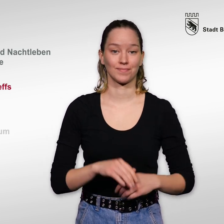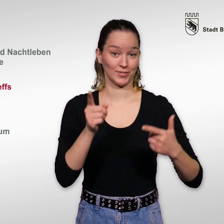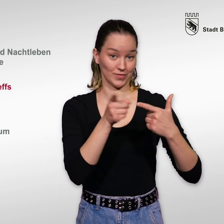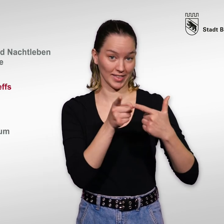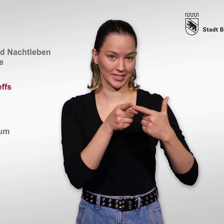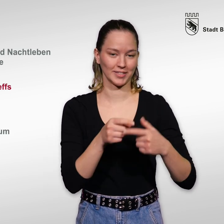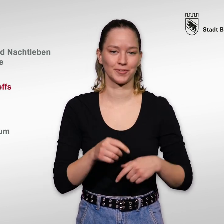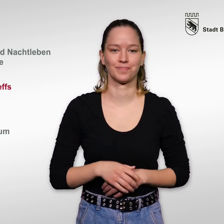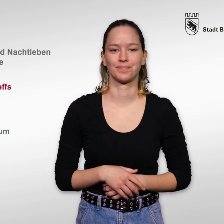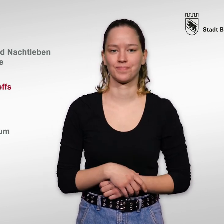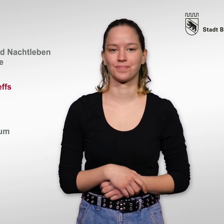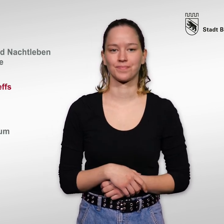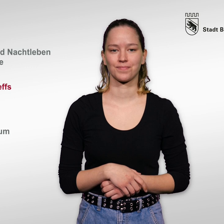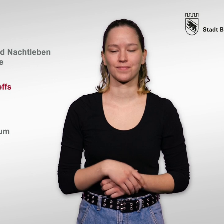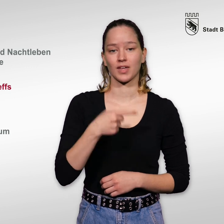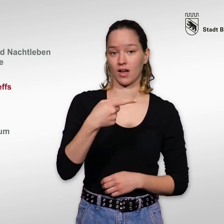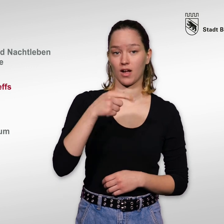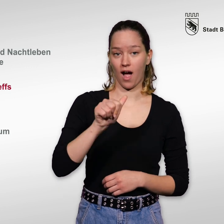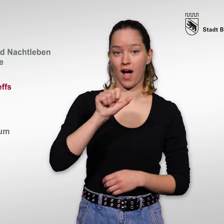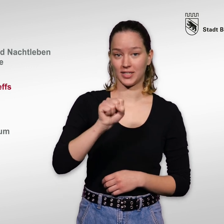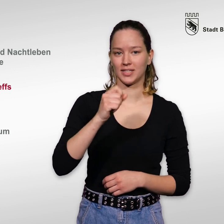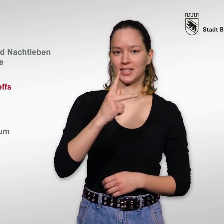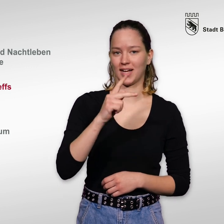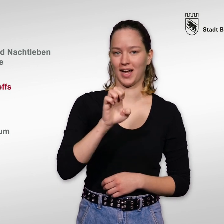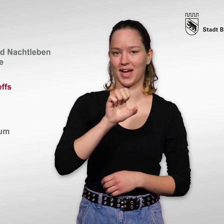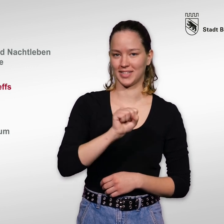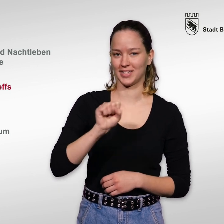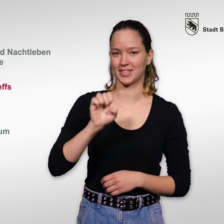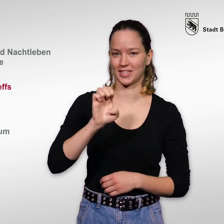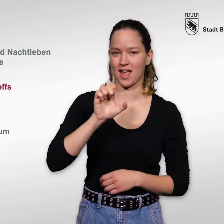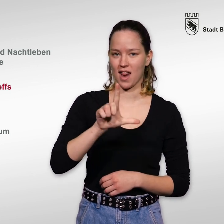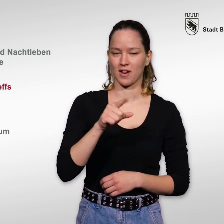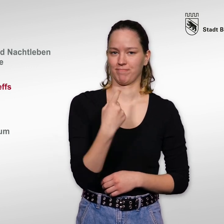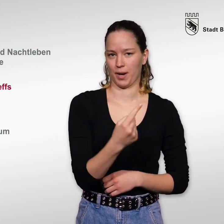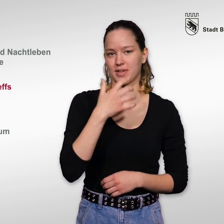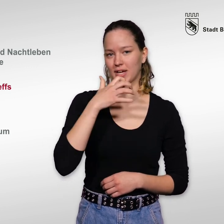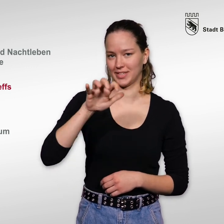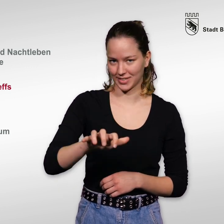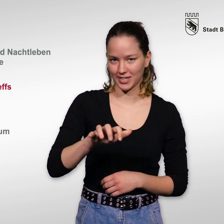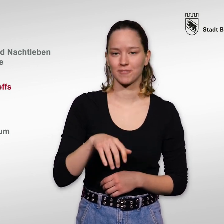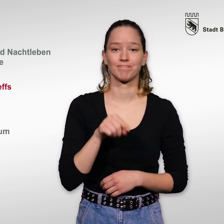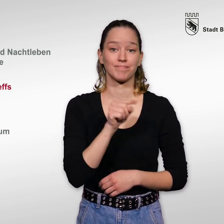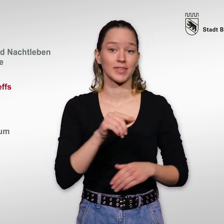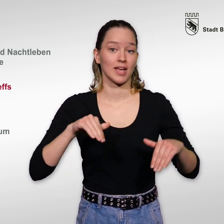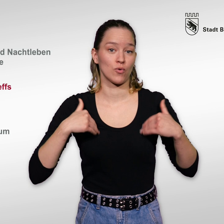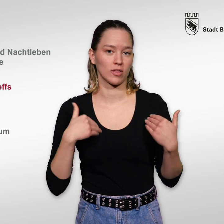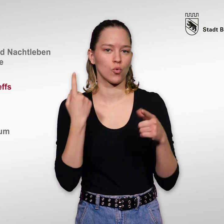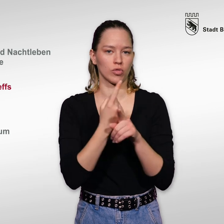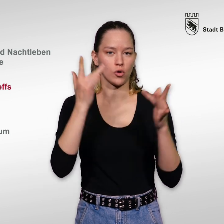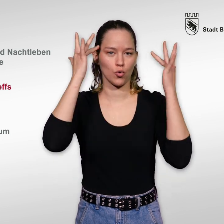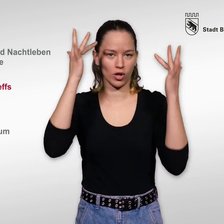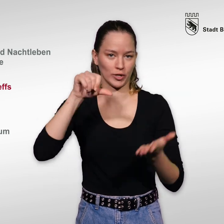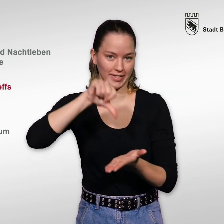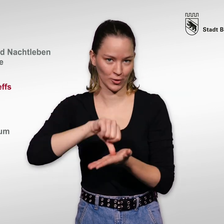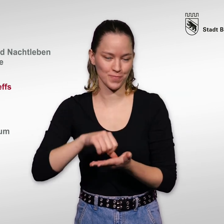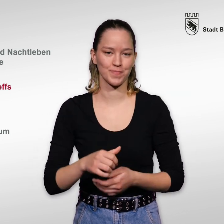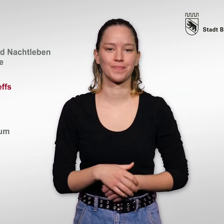Gaskessel: Jugend- und Kulturzentrum